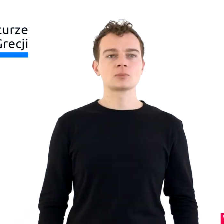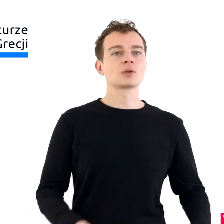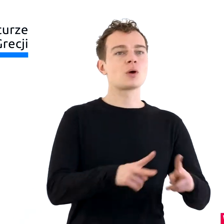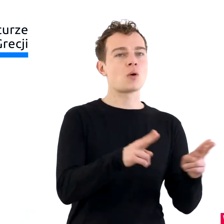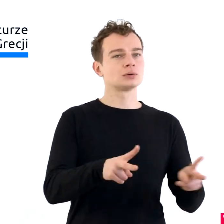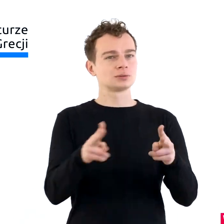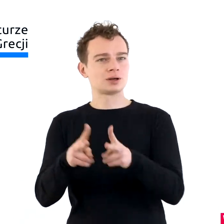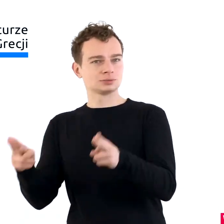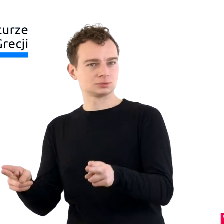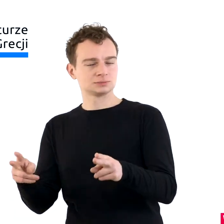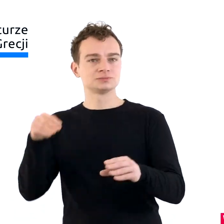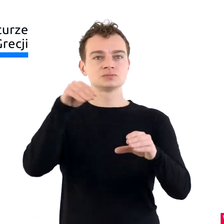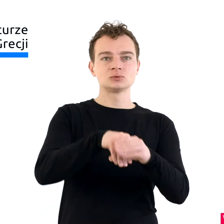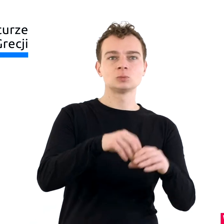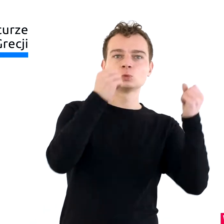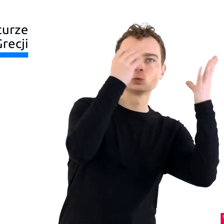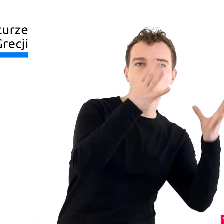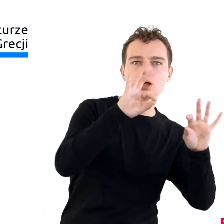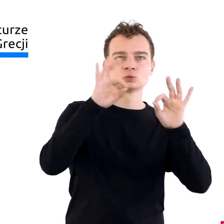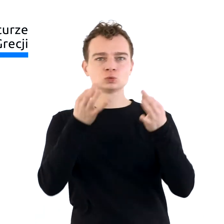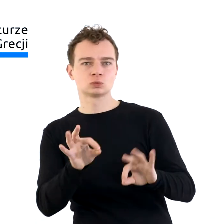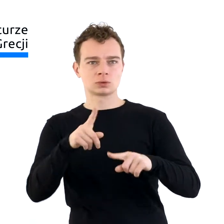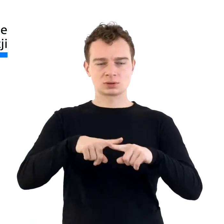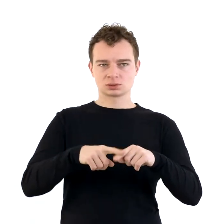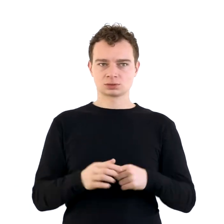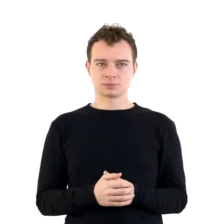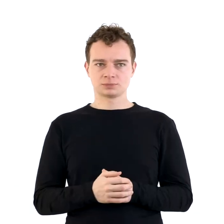Okresy w kulturze i sztuce Grecji